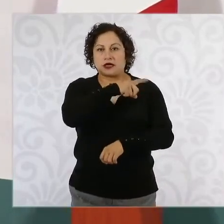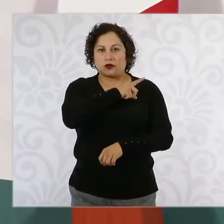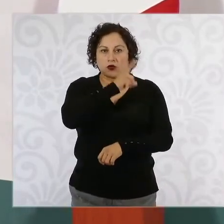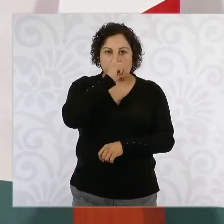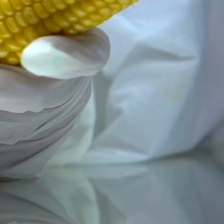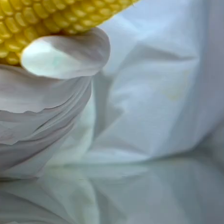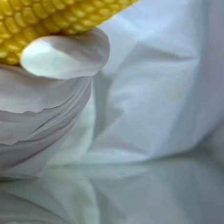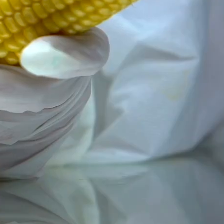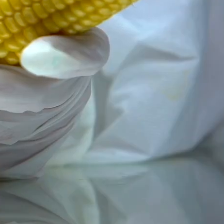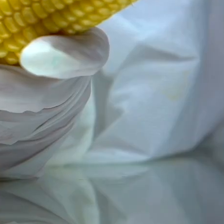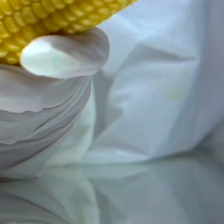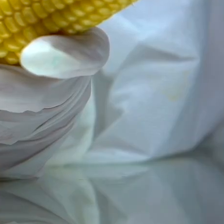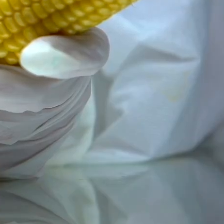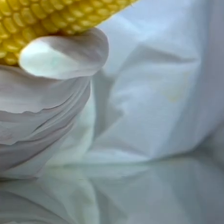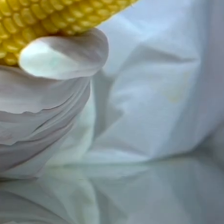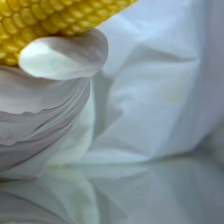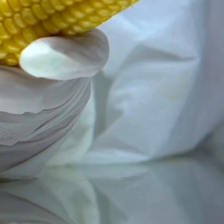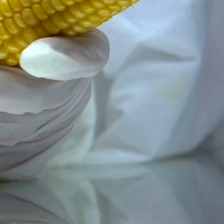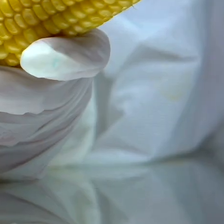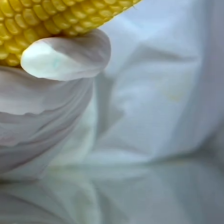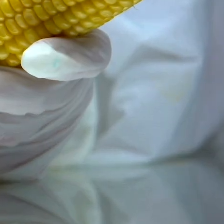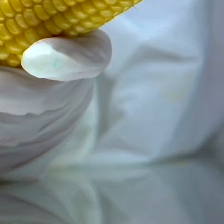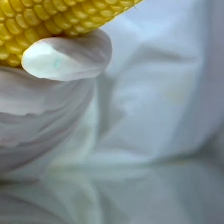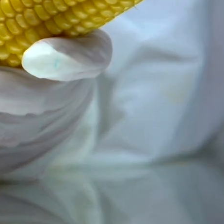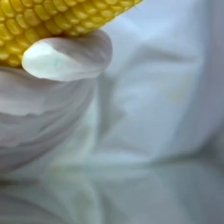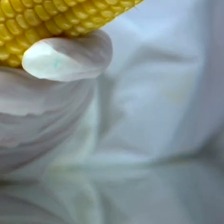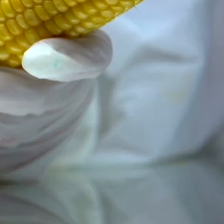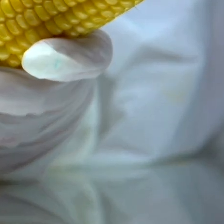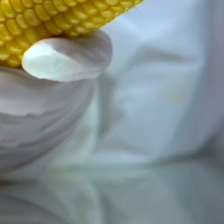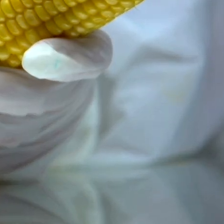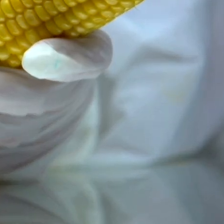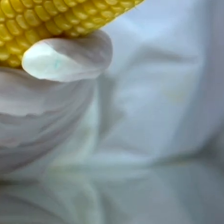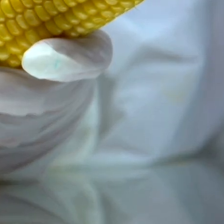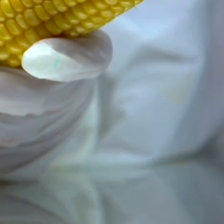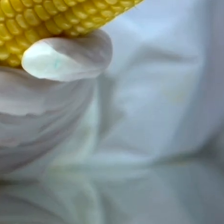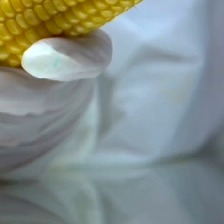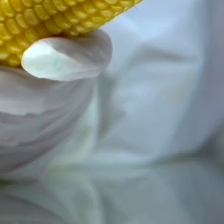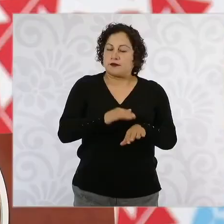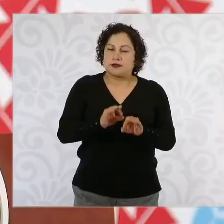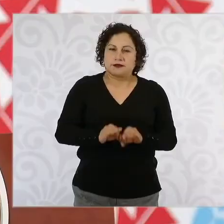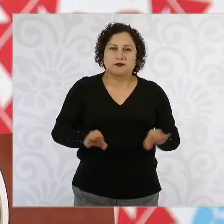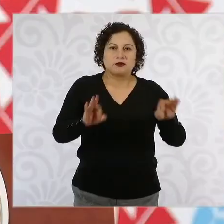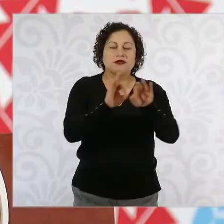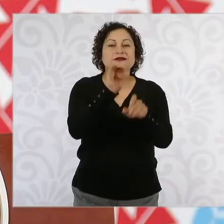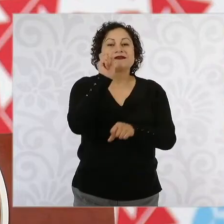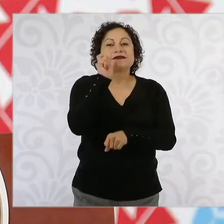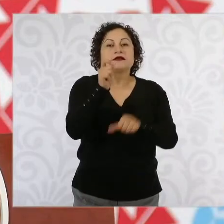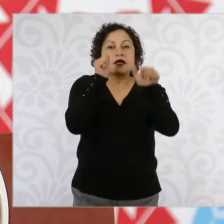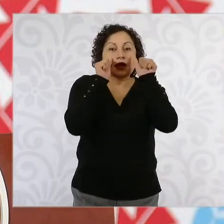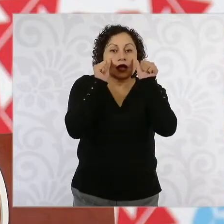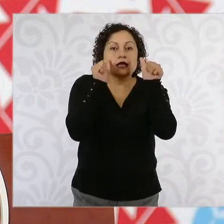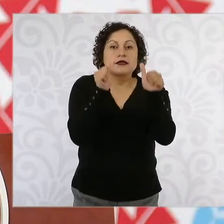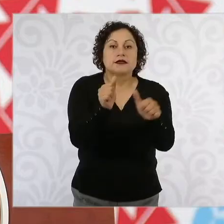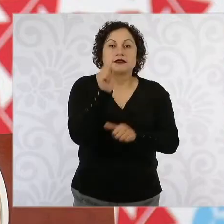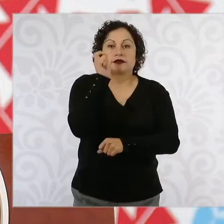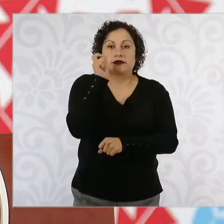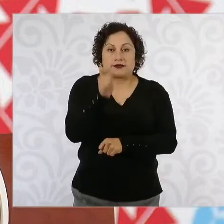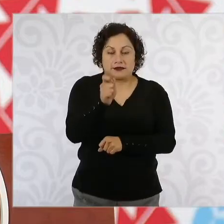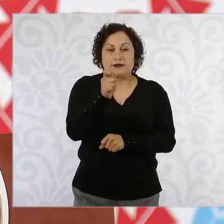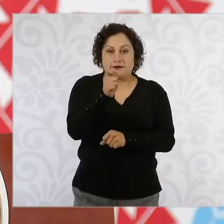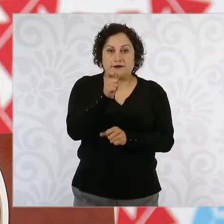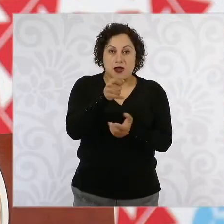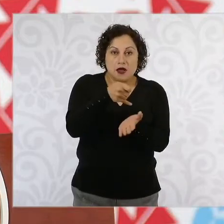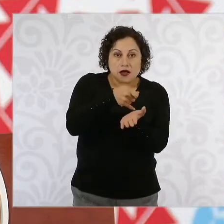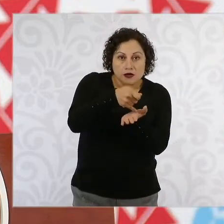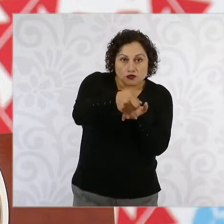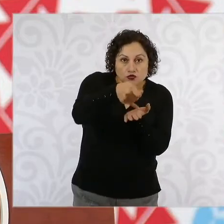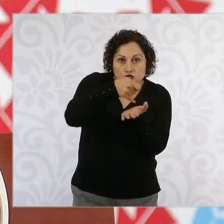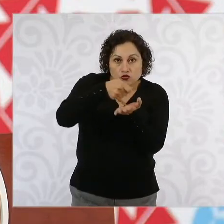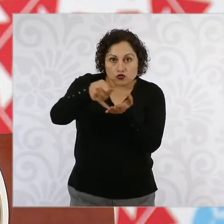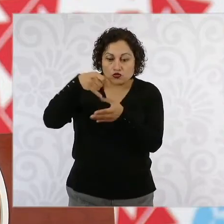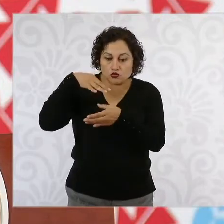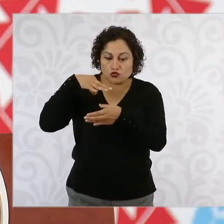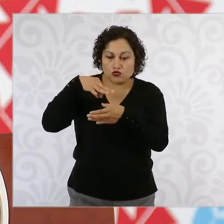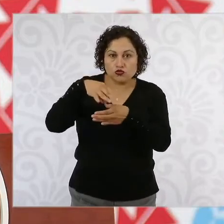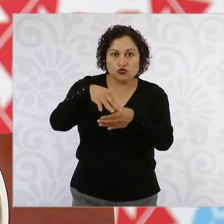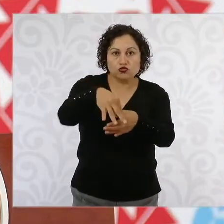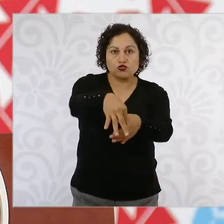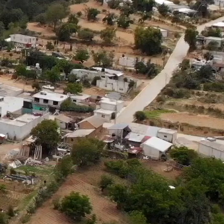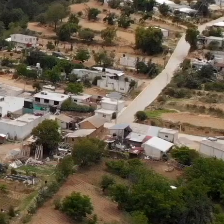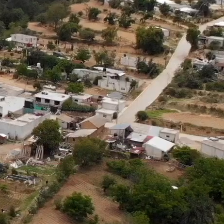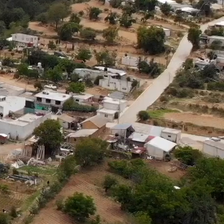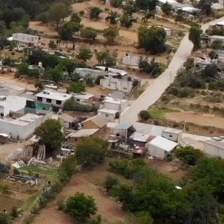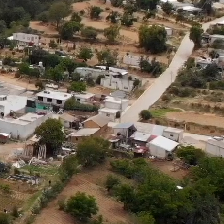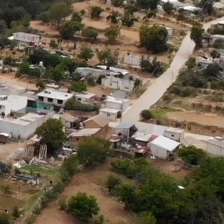pero la parte que es fundamental proteger es la siembra de maíz en México la siembra de maíz en